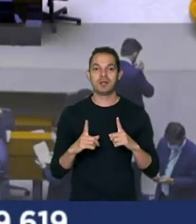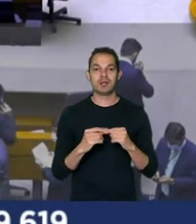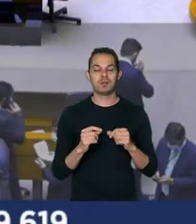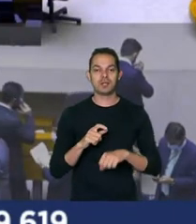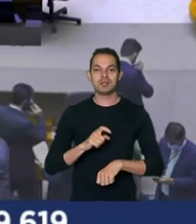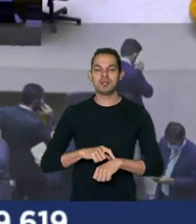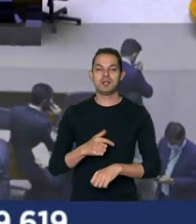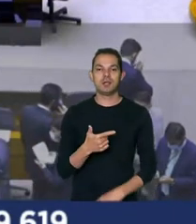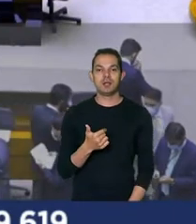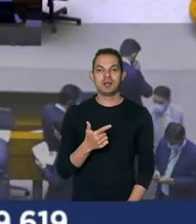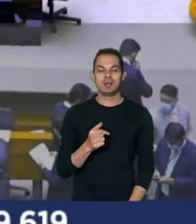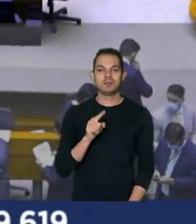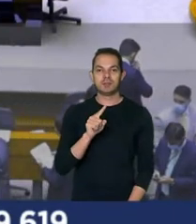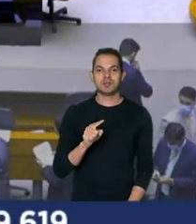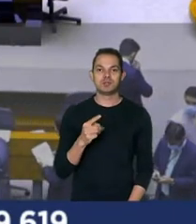O PT VOTA SIM. -- [REPÓRTER]: EM